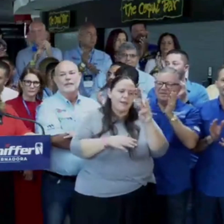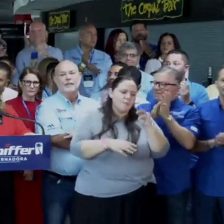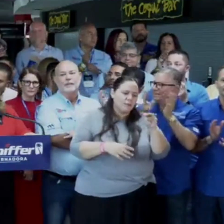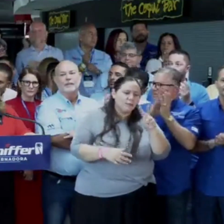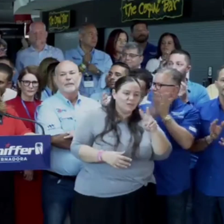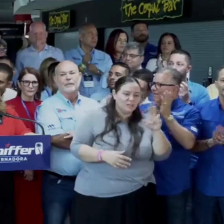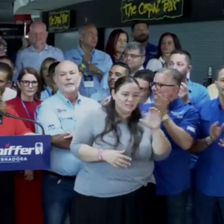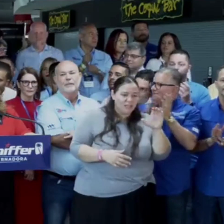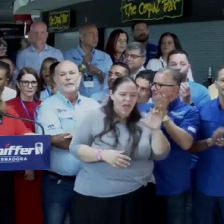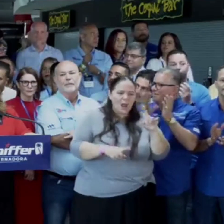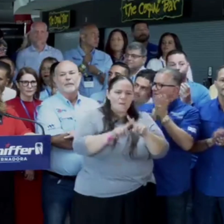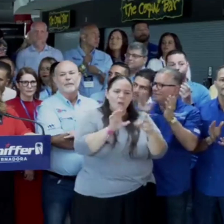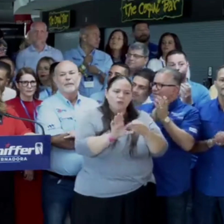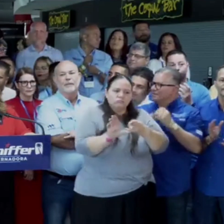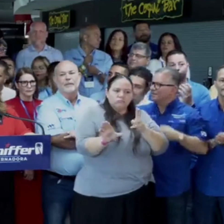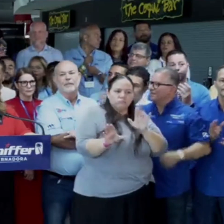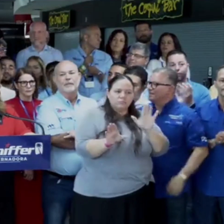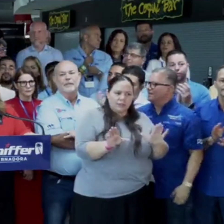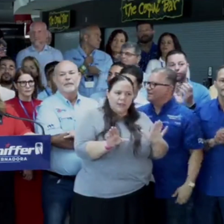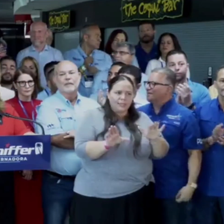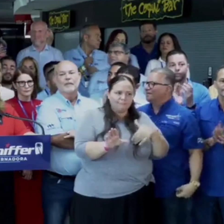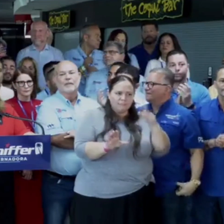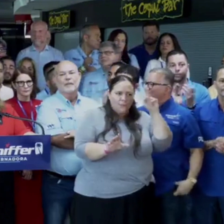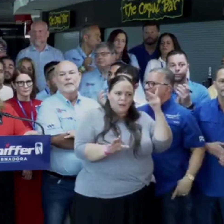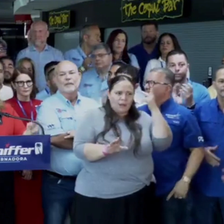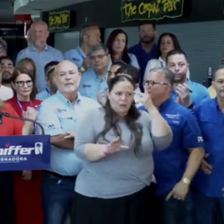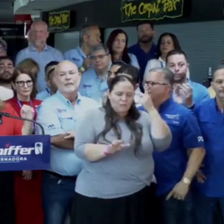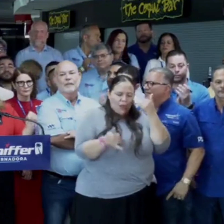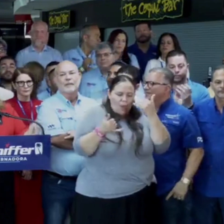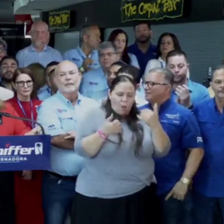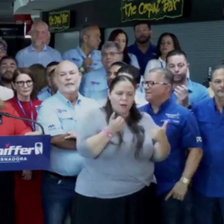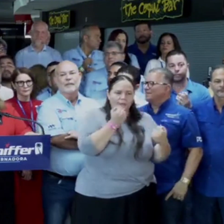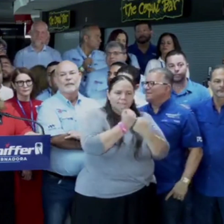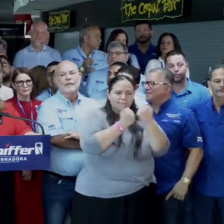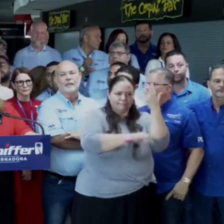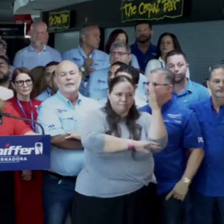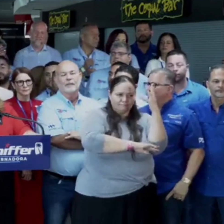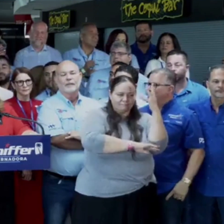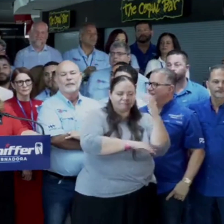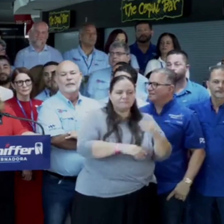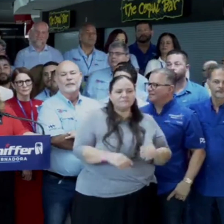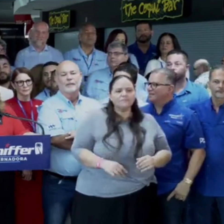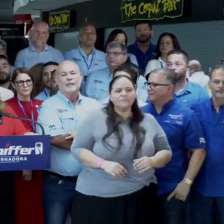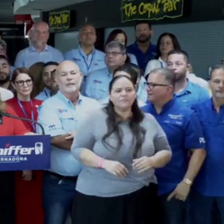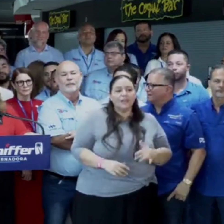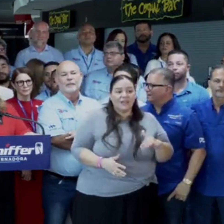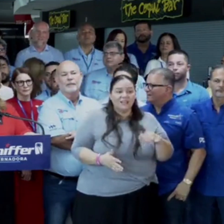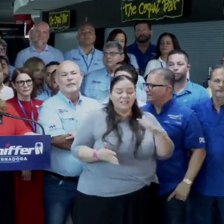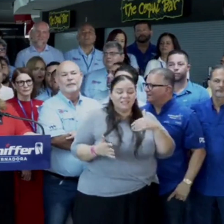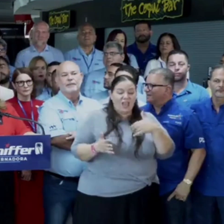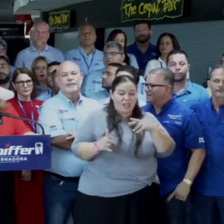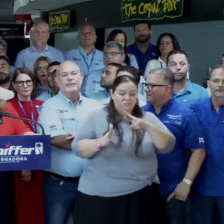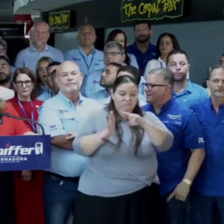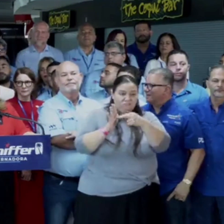un candidato a un puesto para un candidato a un puesto político como ese corrió contra mí o yo